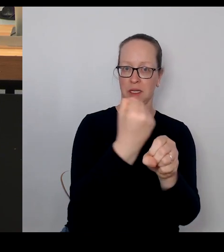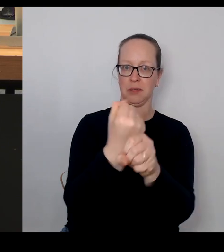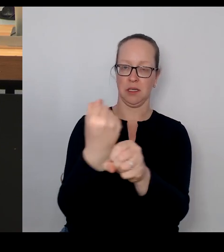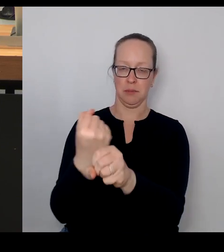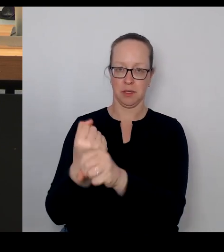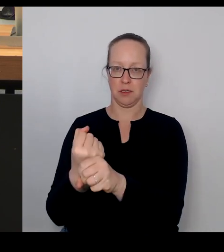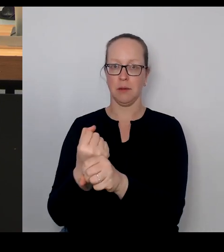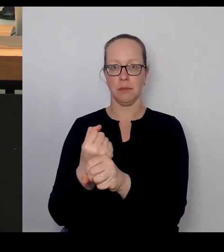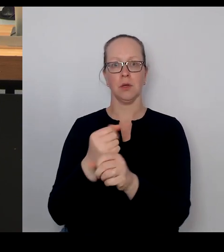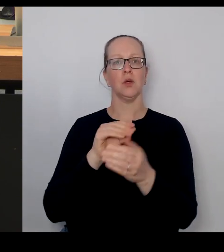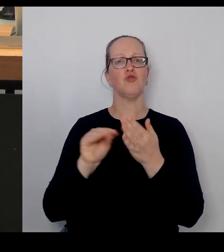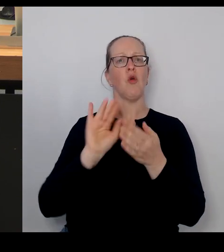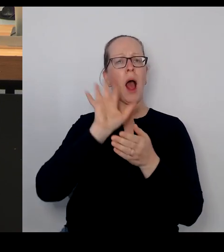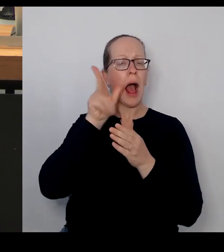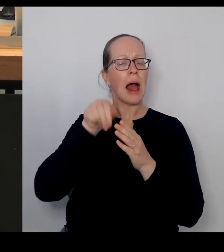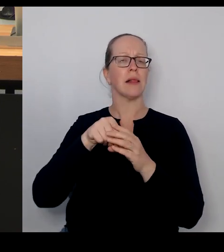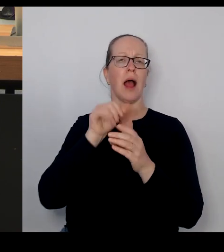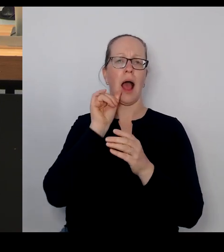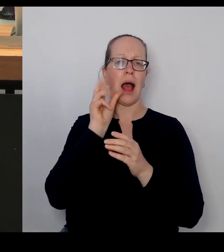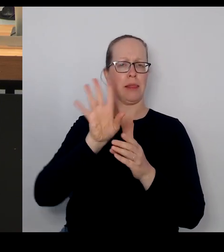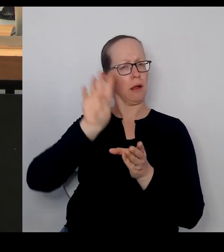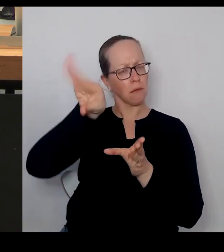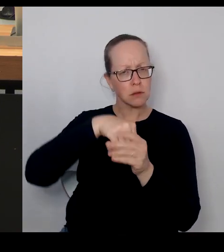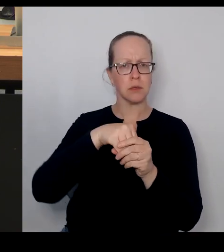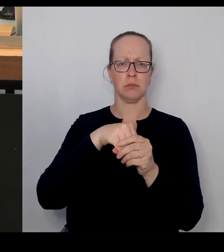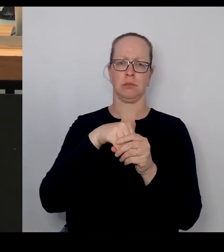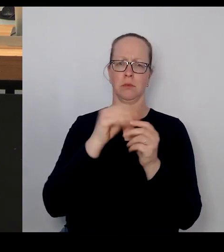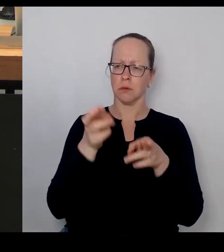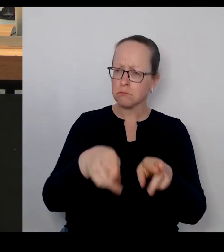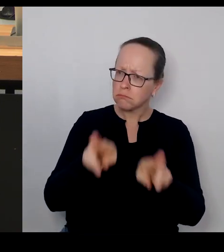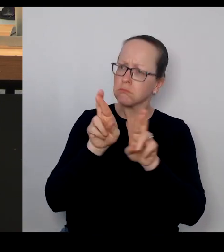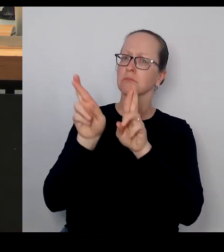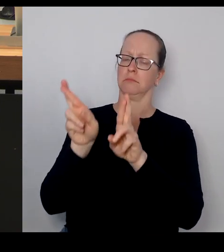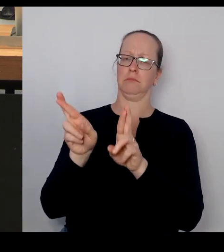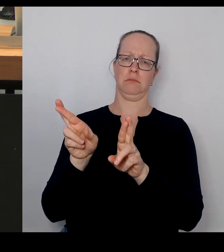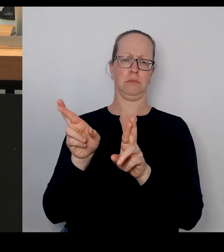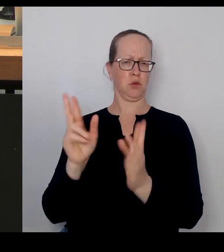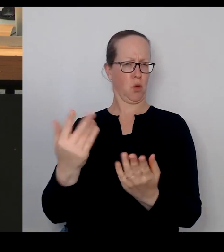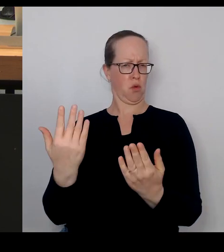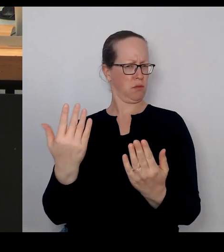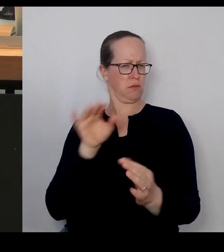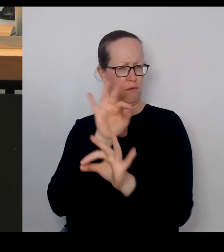Das alles könnten sie ernst nehmen. Und hier und jetzt könnten sie einen Schritt nach vorne machen.